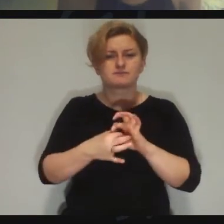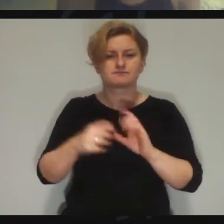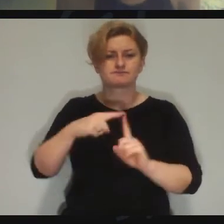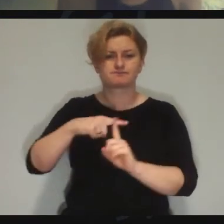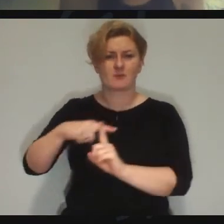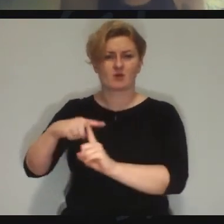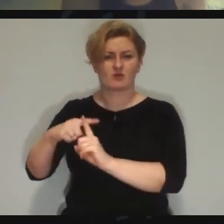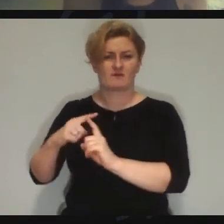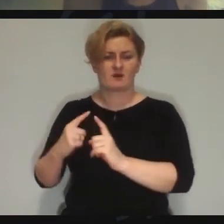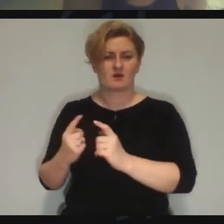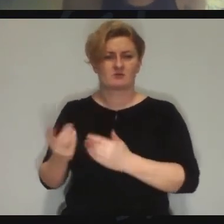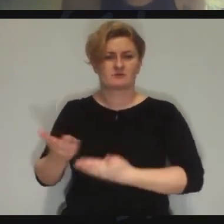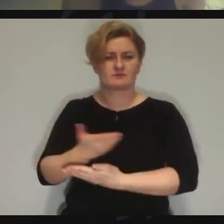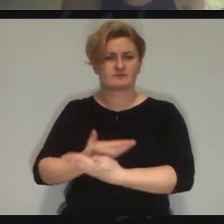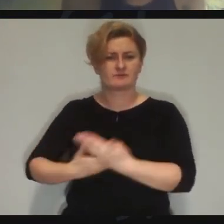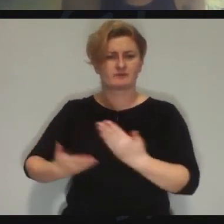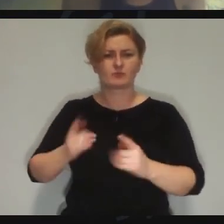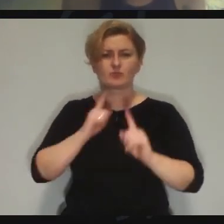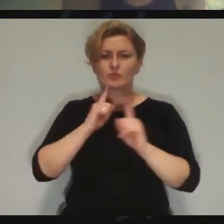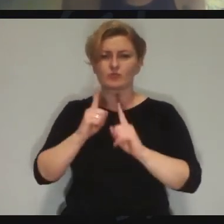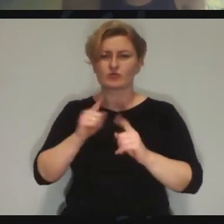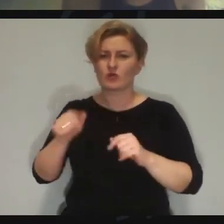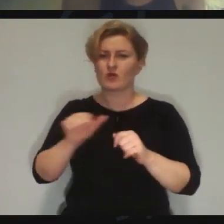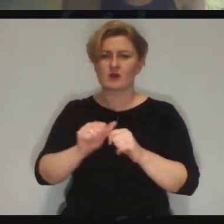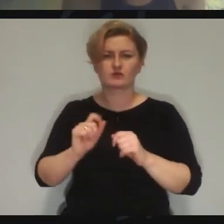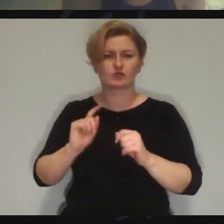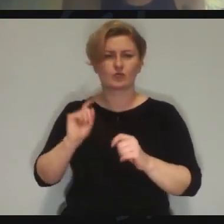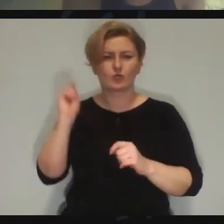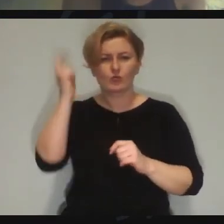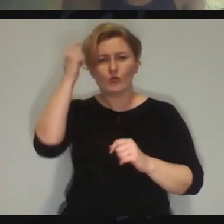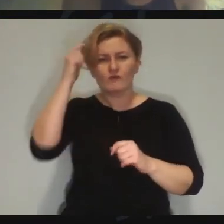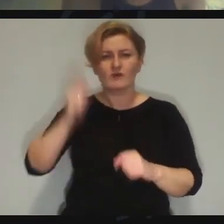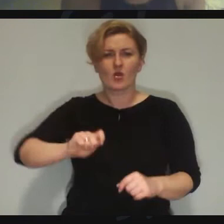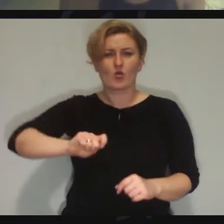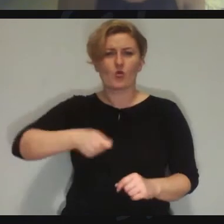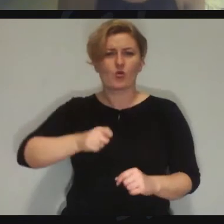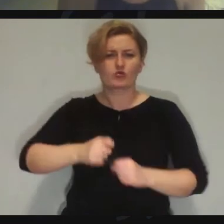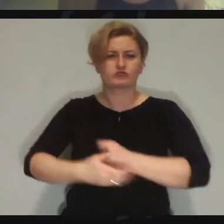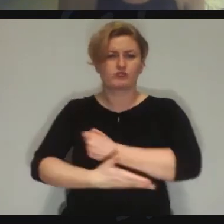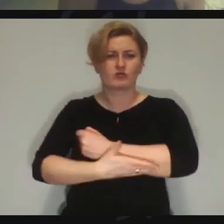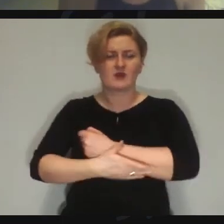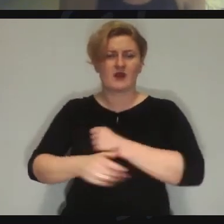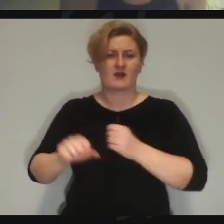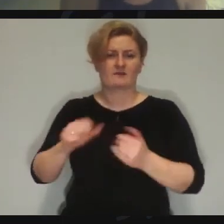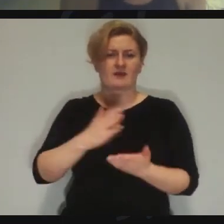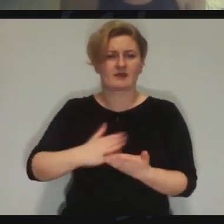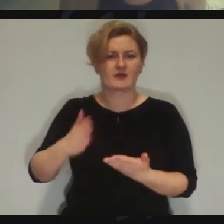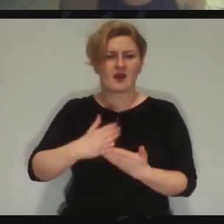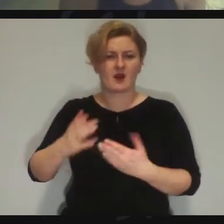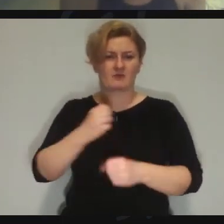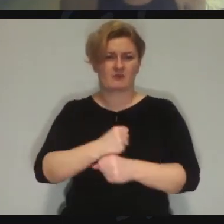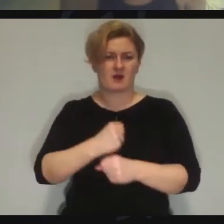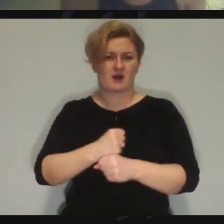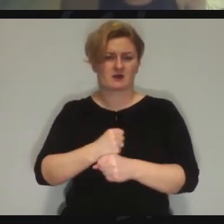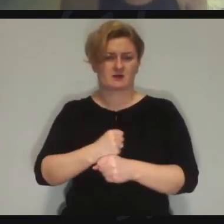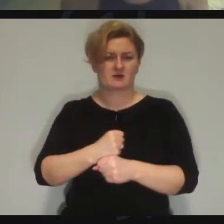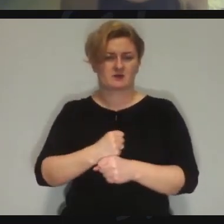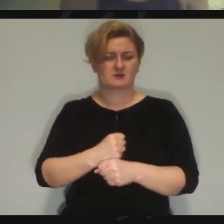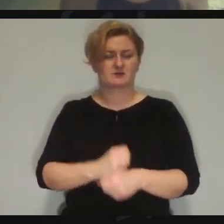co uważam jest kluczem do dalszej pracy.